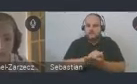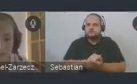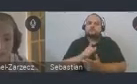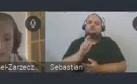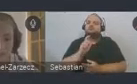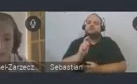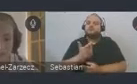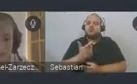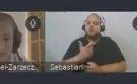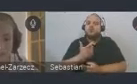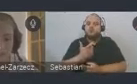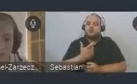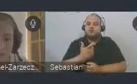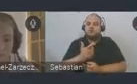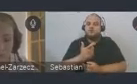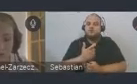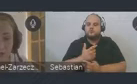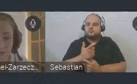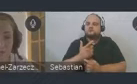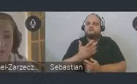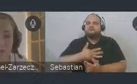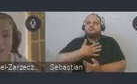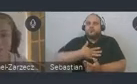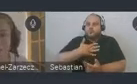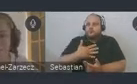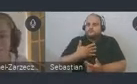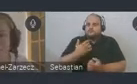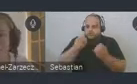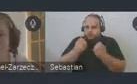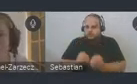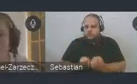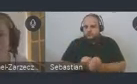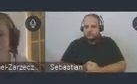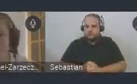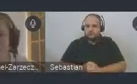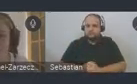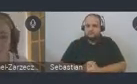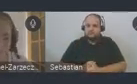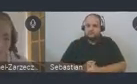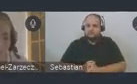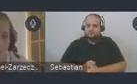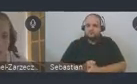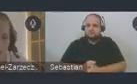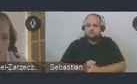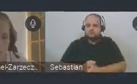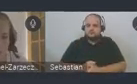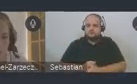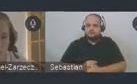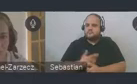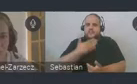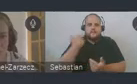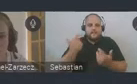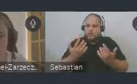co sprawia, że takie zajęcia nie są proste w prowadzeniu?